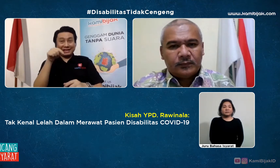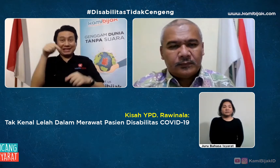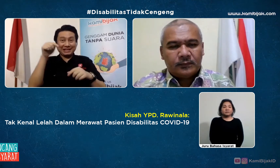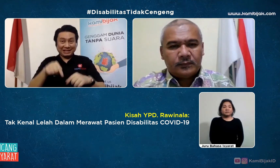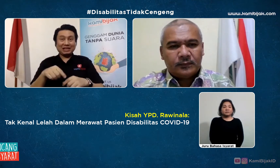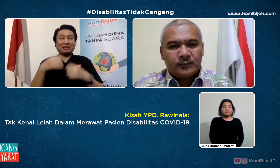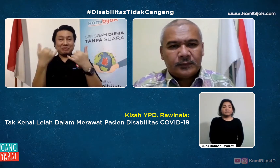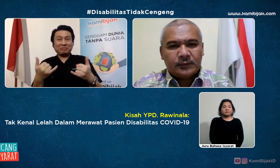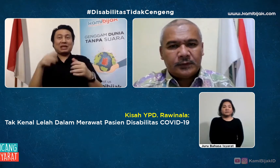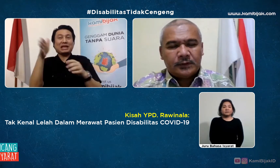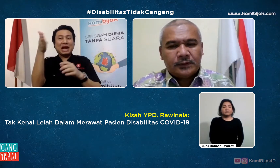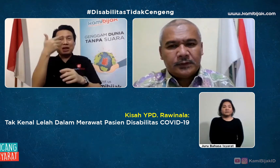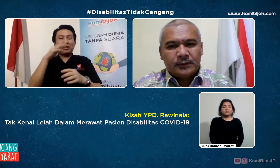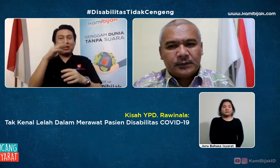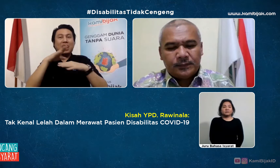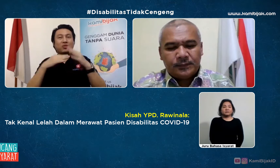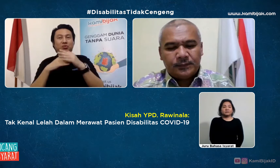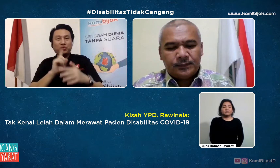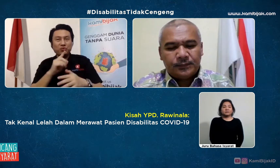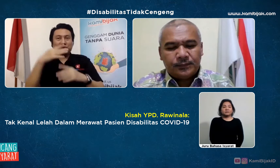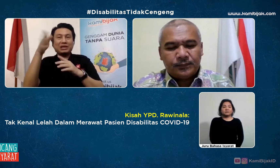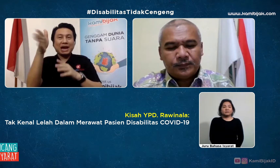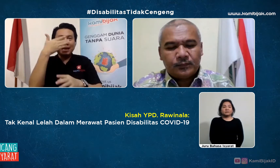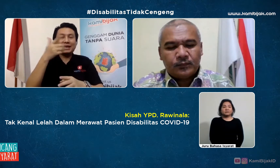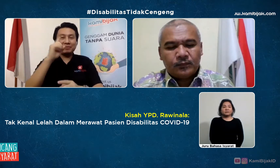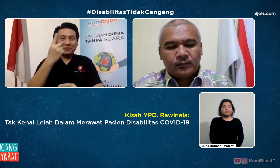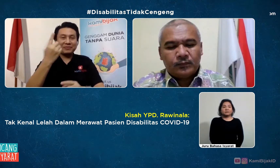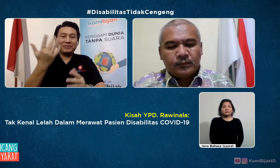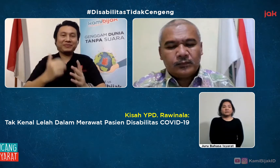Kita akan menyaksikan iklan terlebih dahulu.